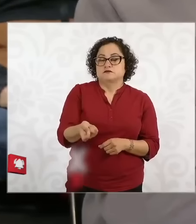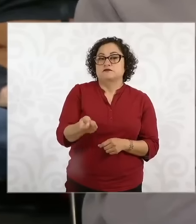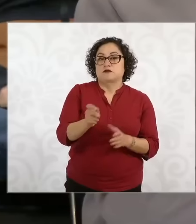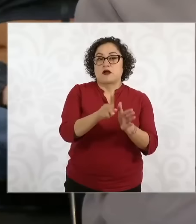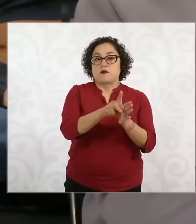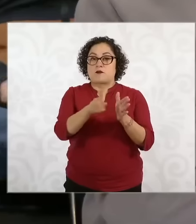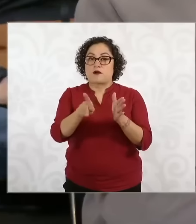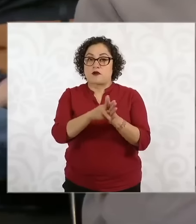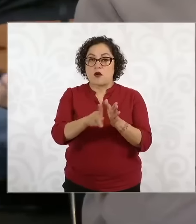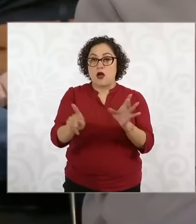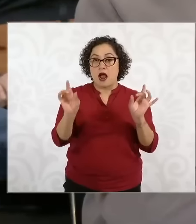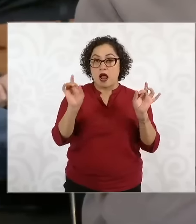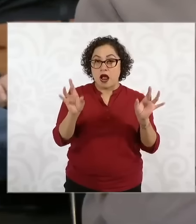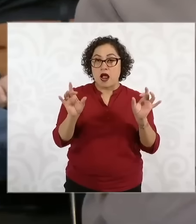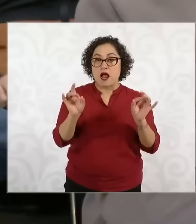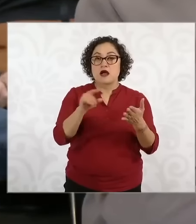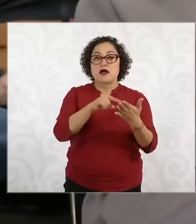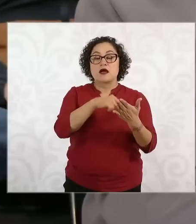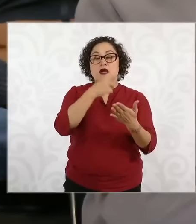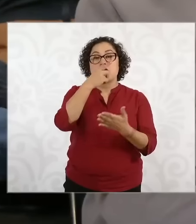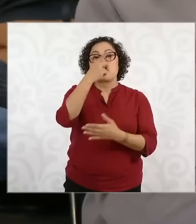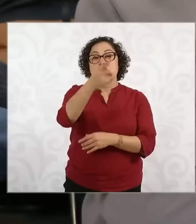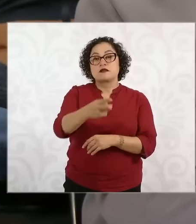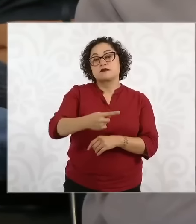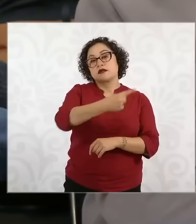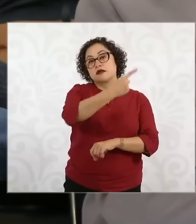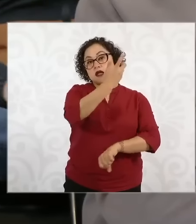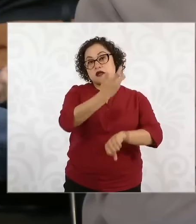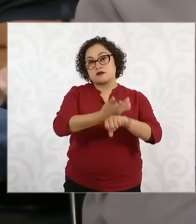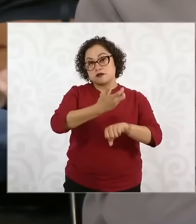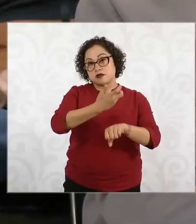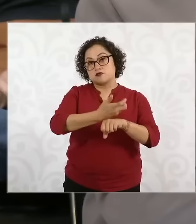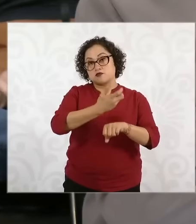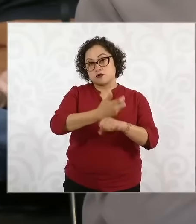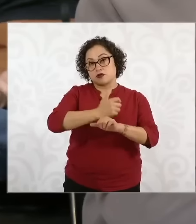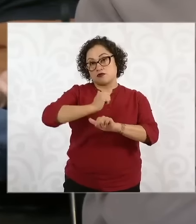que autoridades estadounidenses presionaron a Joaquín Guzmán López para entregarse pese